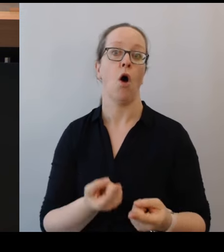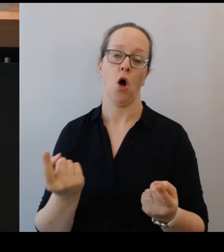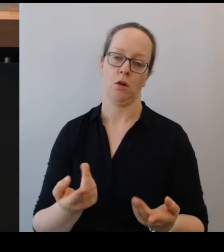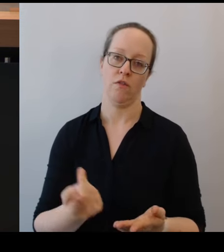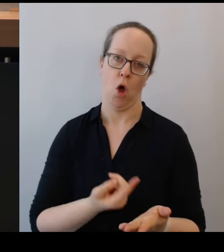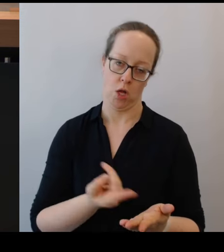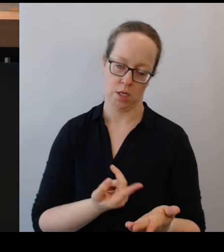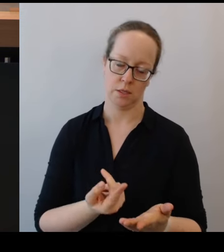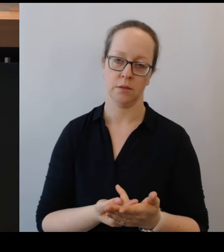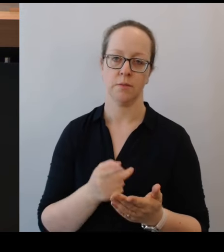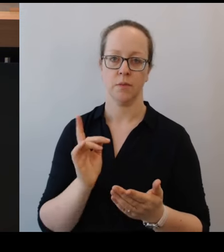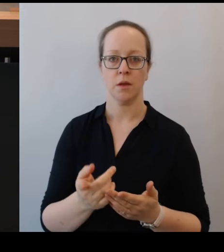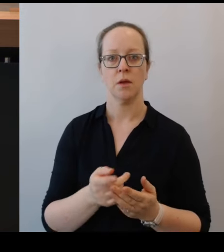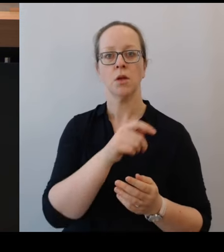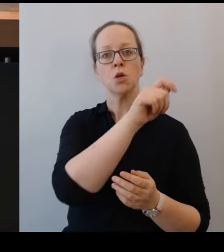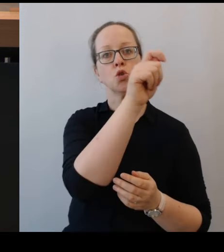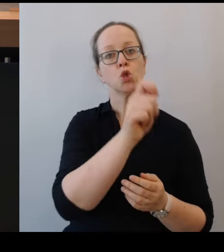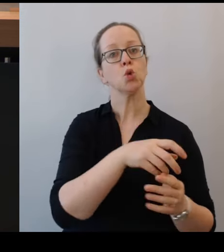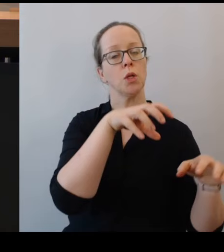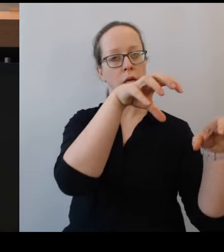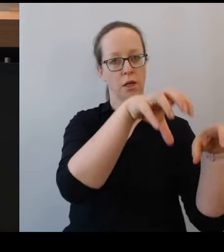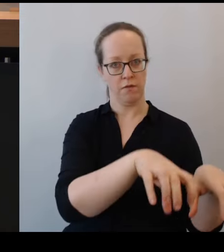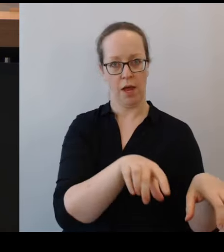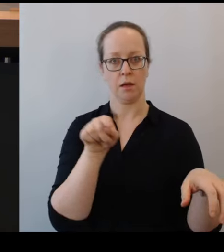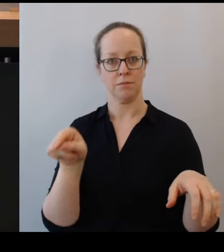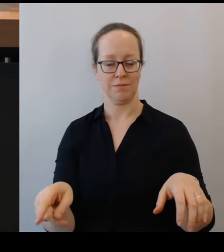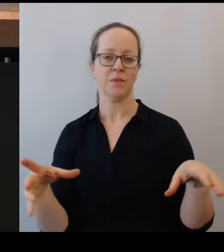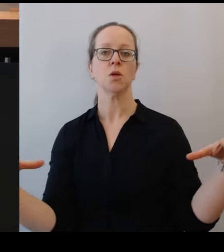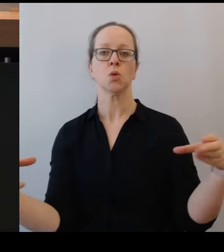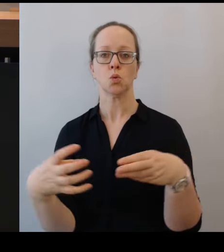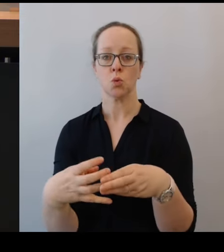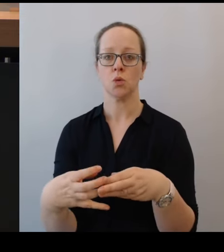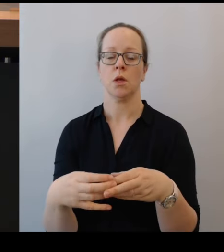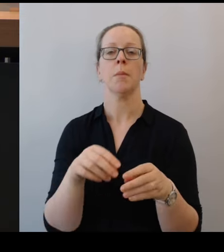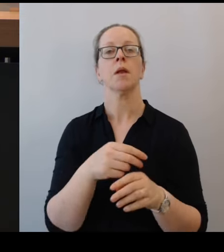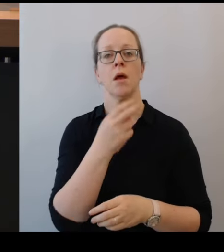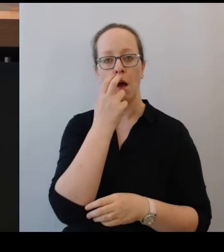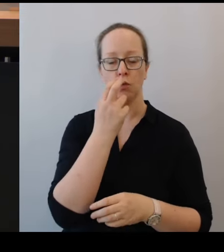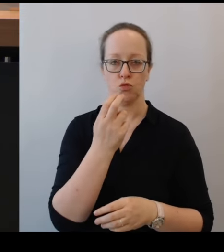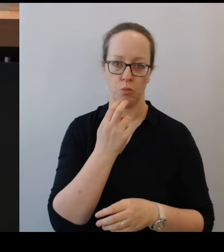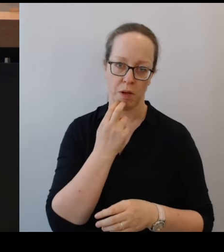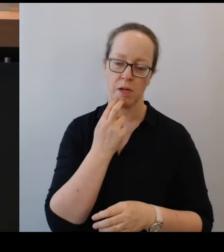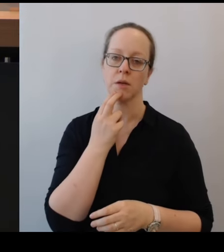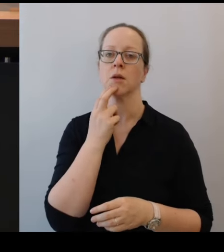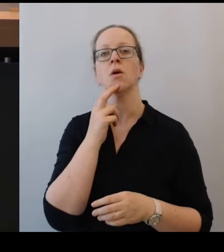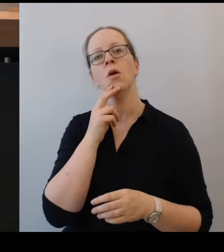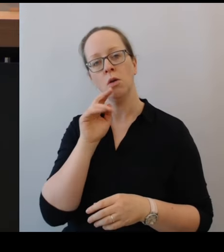sich um die Auszubildenden und ihre Anliegen. In Hamburg und München gibt es dies bereits und die